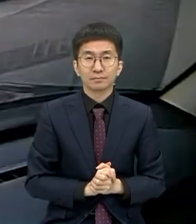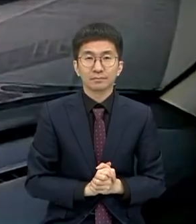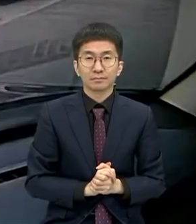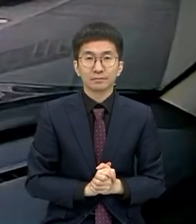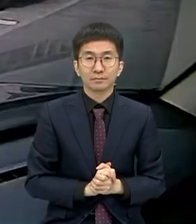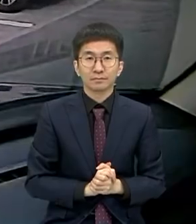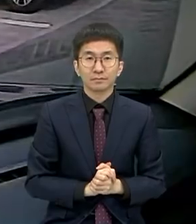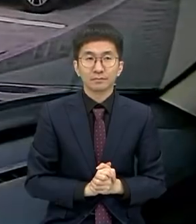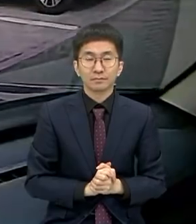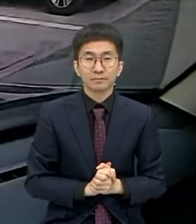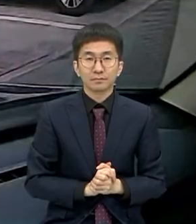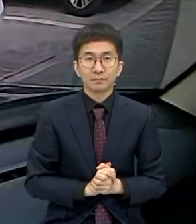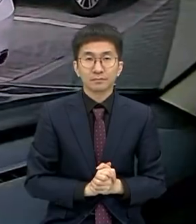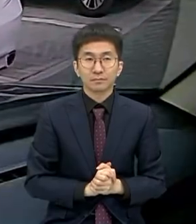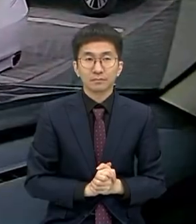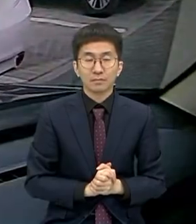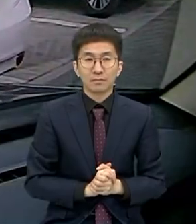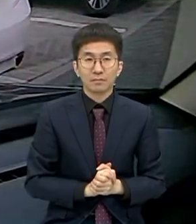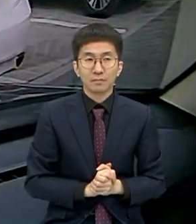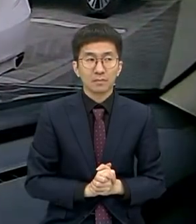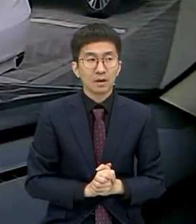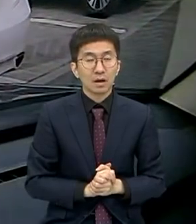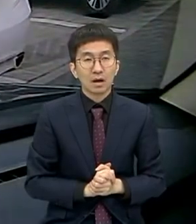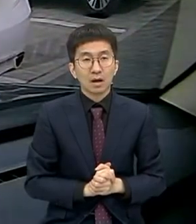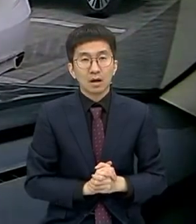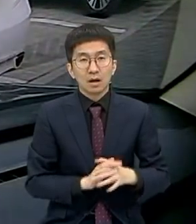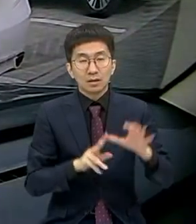(기자) 지난 21일 경기도의 한 아파트 주차장.